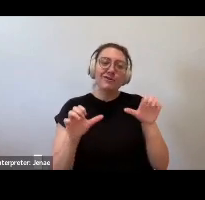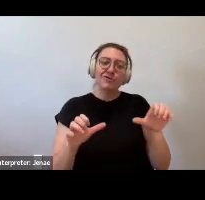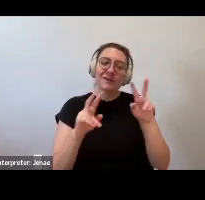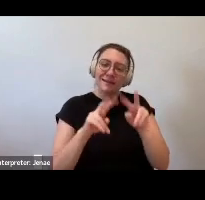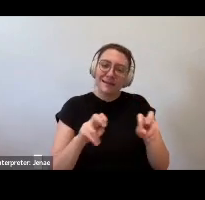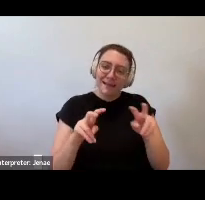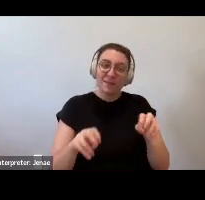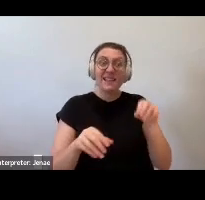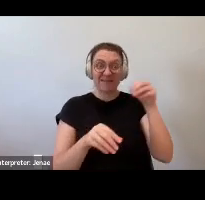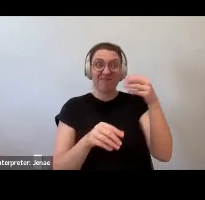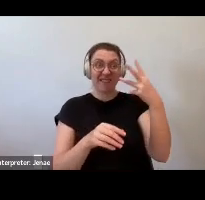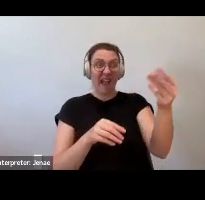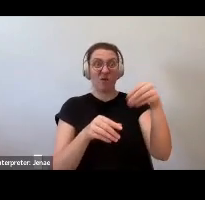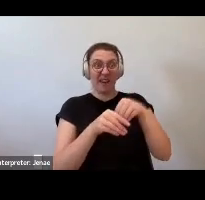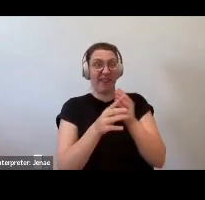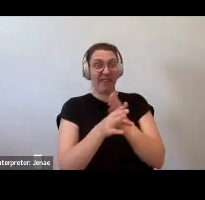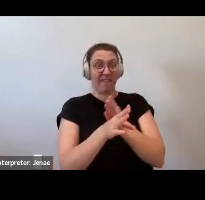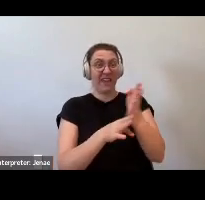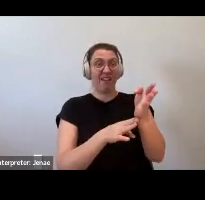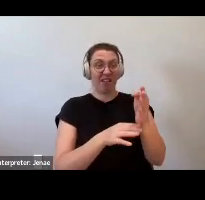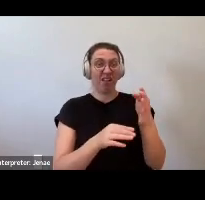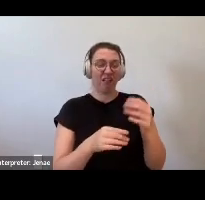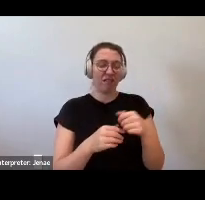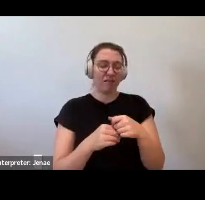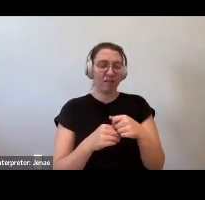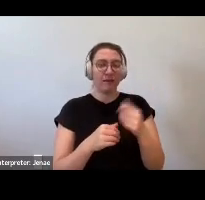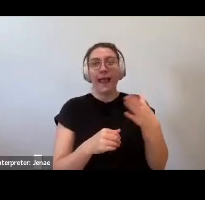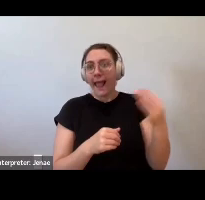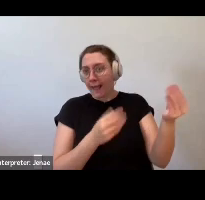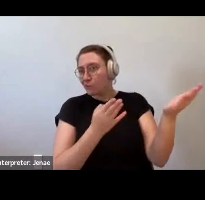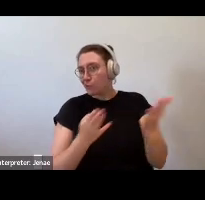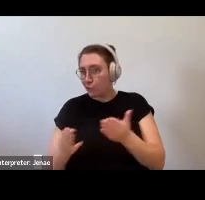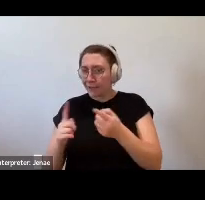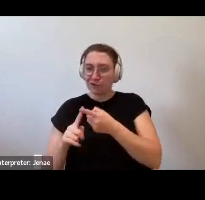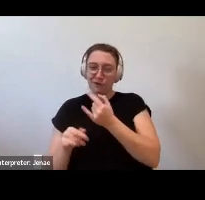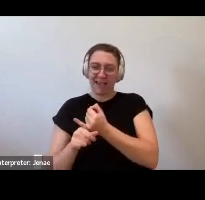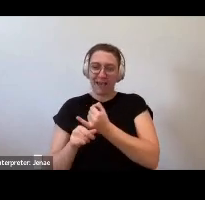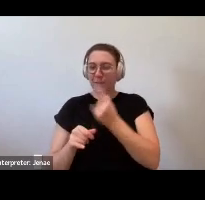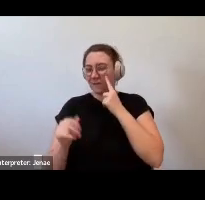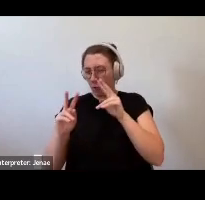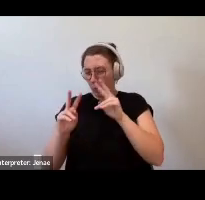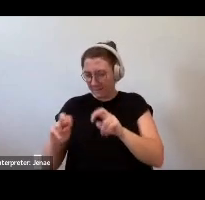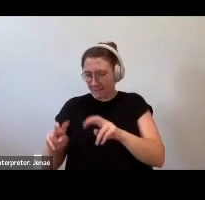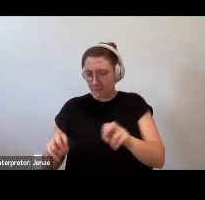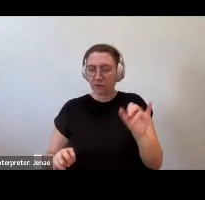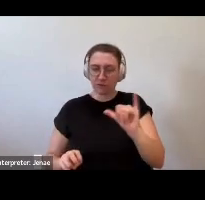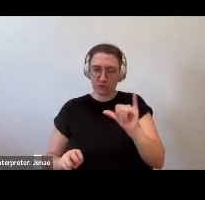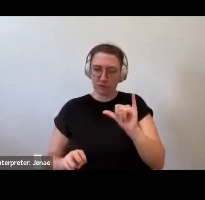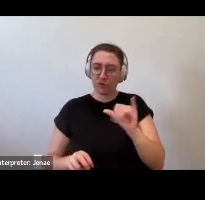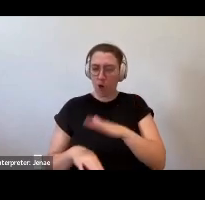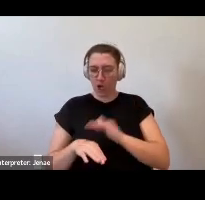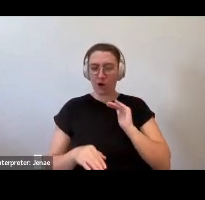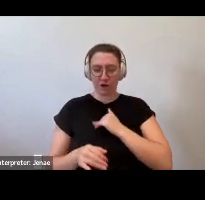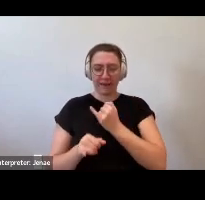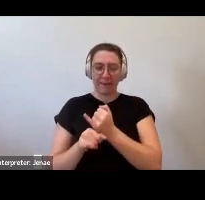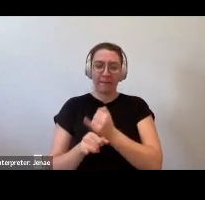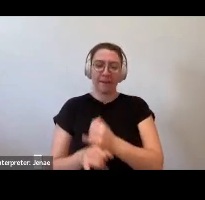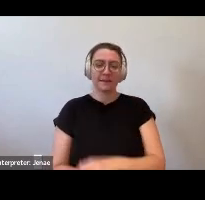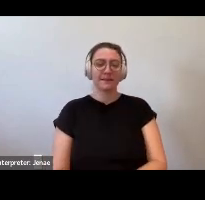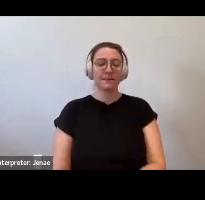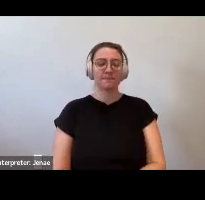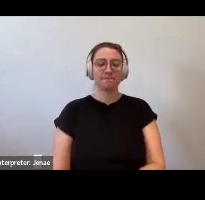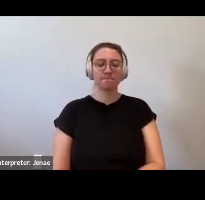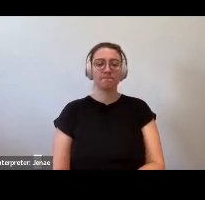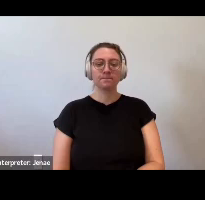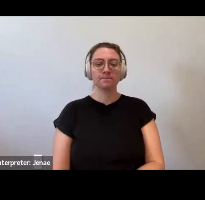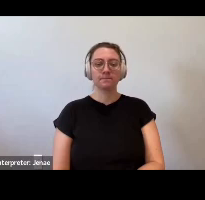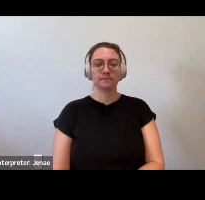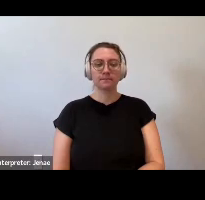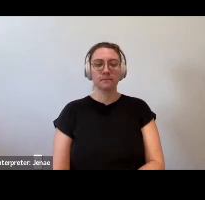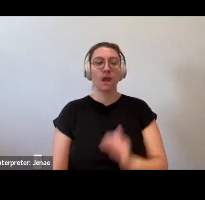el terreno y traen a los estudiantes a nuestro campus para que las realicen. Así que nuestras consultas